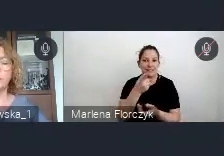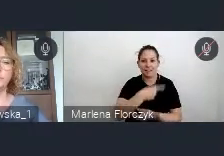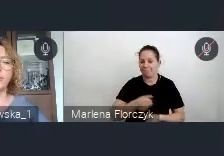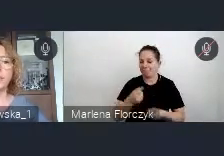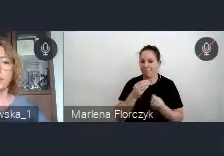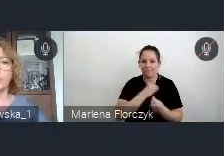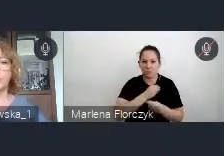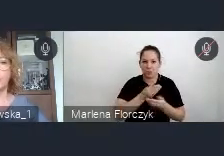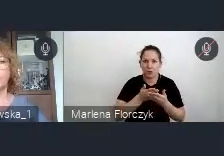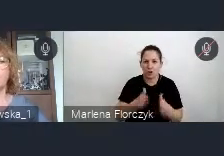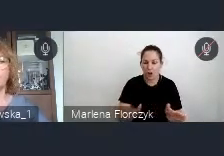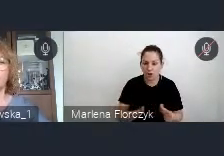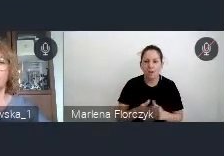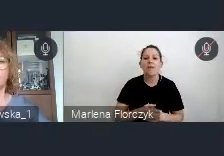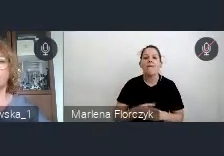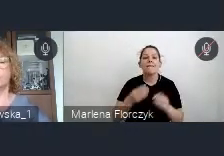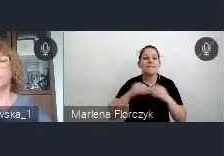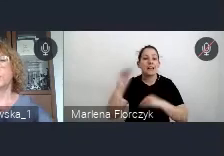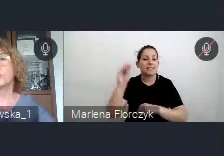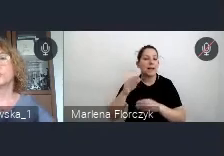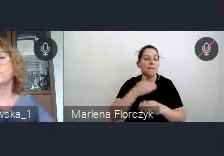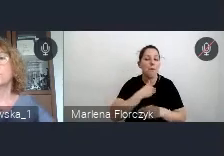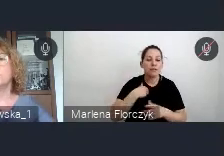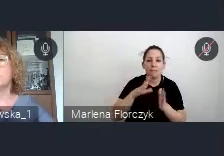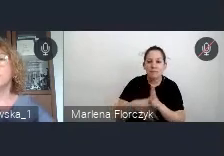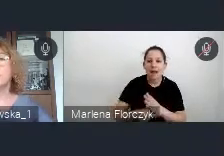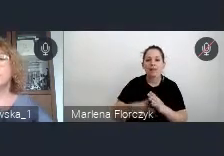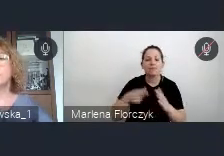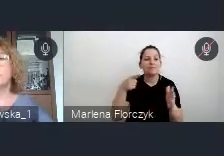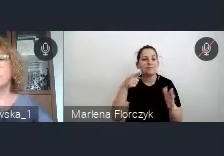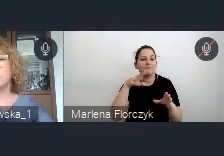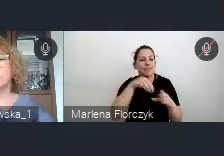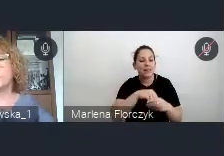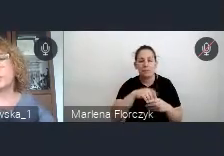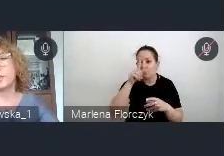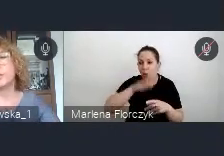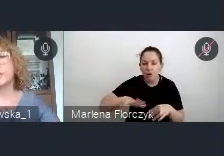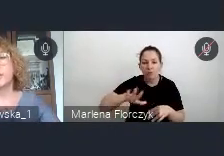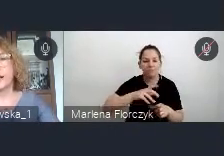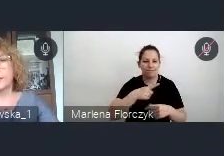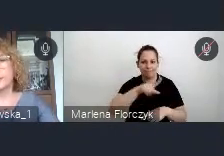Im więcej polskich miast, regionów i społeczności w tej Misji, tym silniejsi będziemy razem